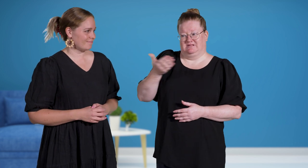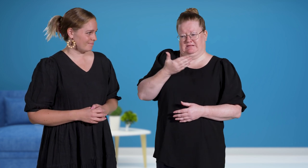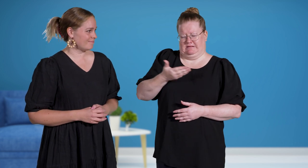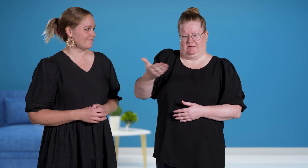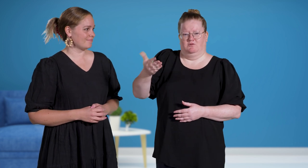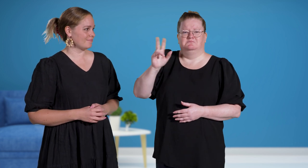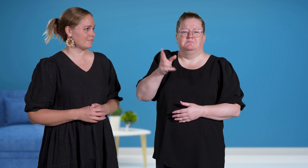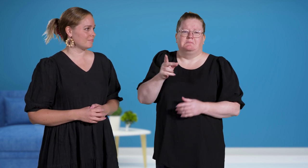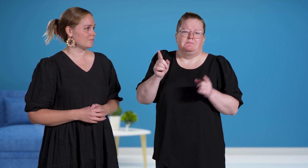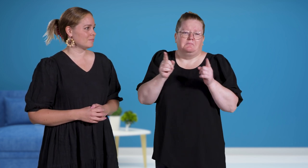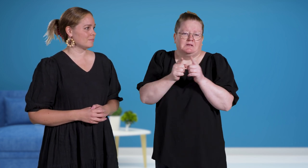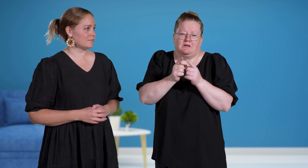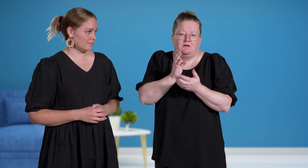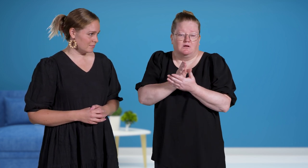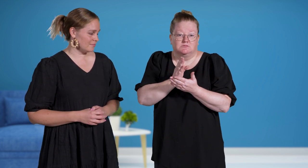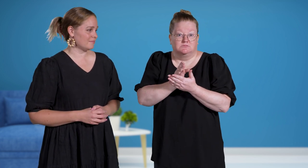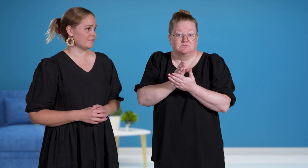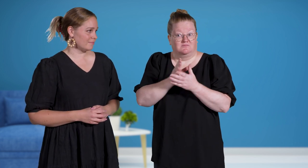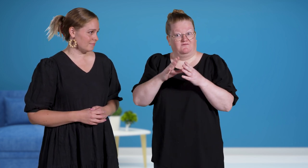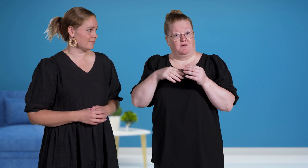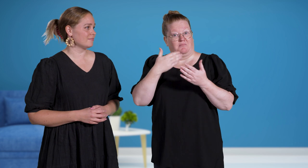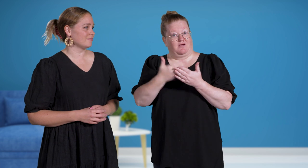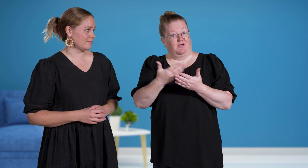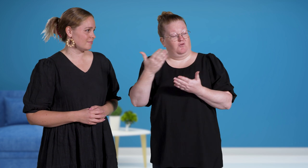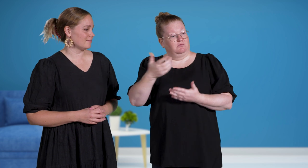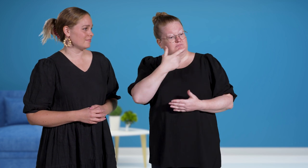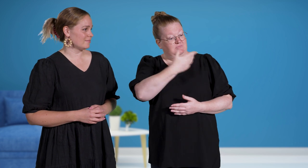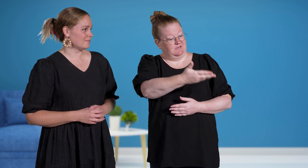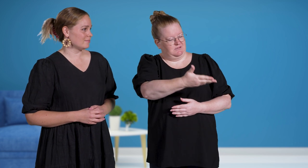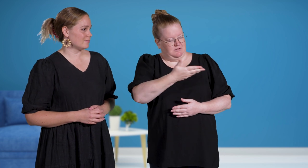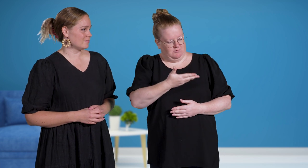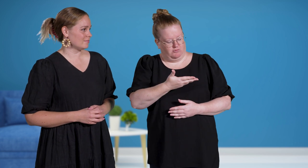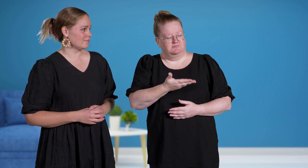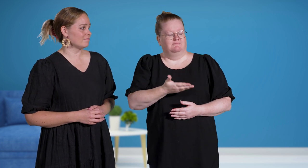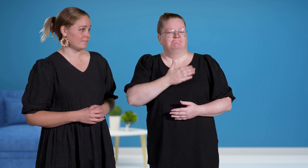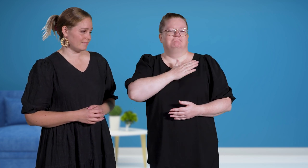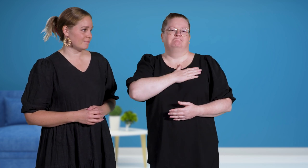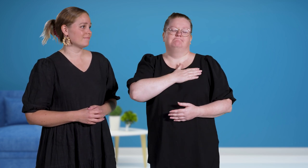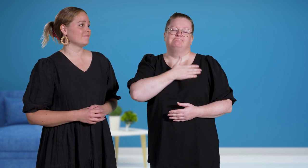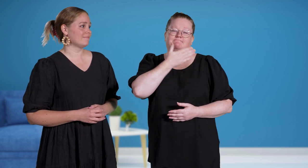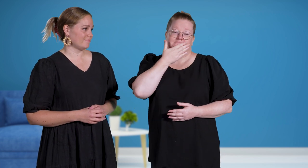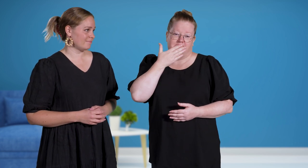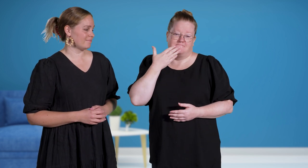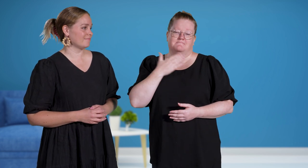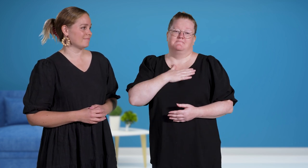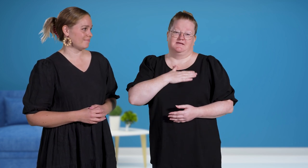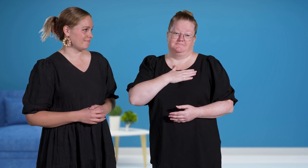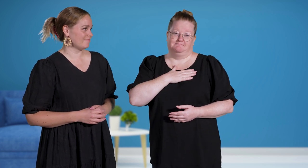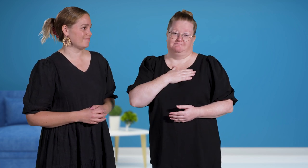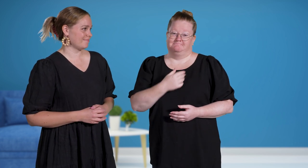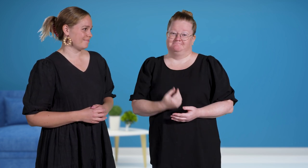Huomioiduksi tuleminen lämmittää aina vapaaehtoisen sydäntä.